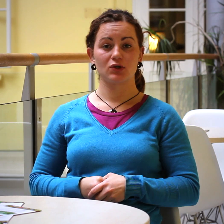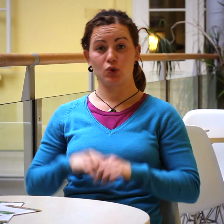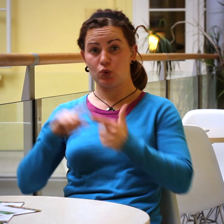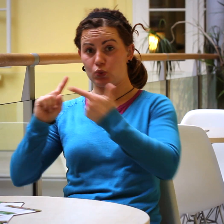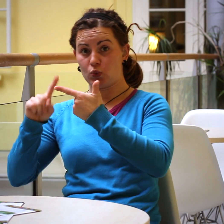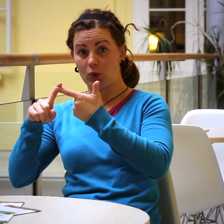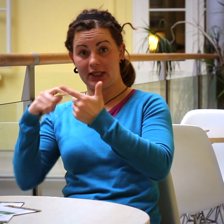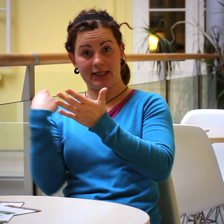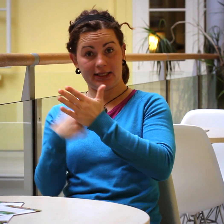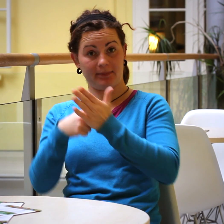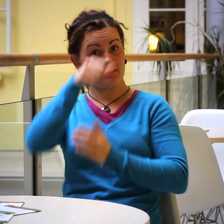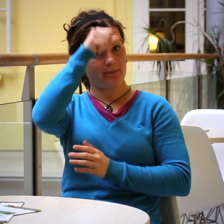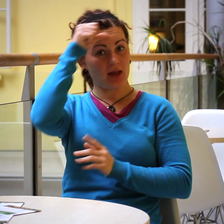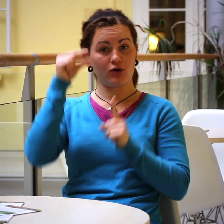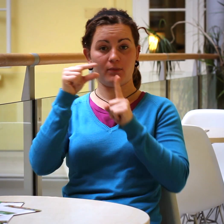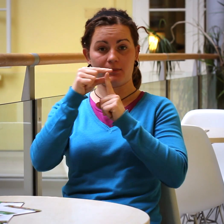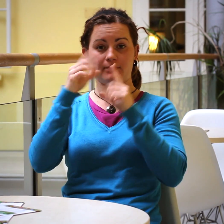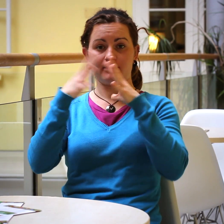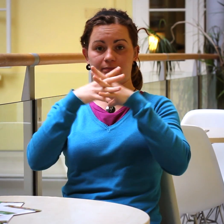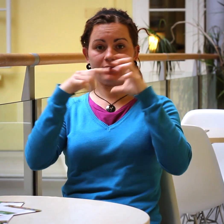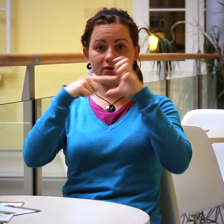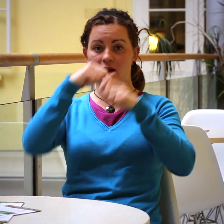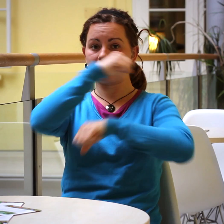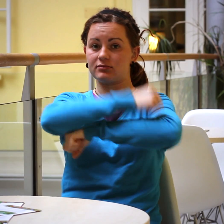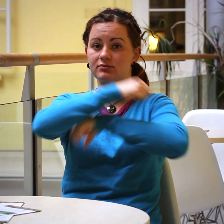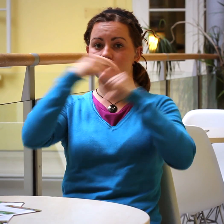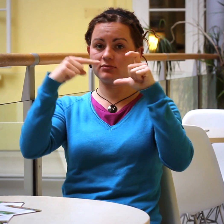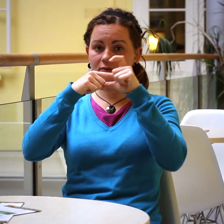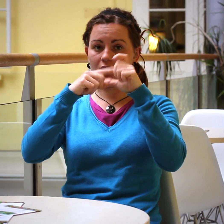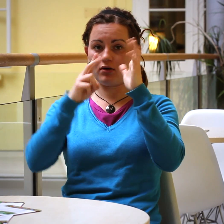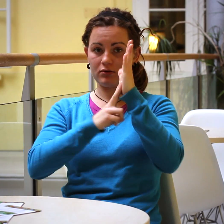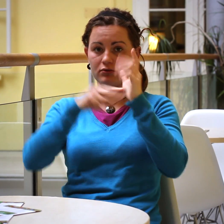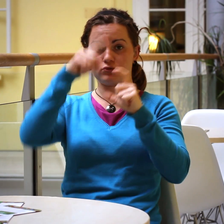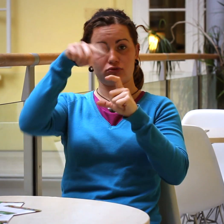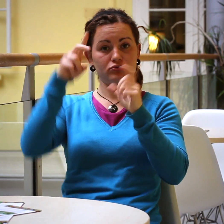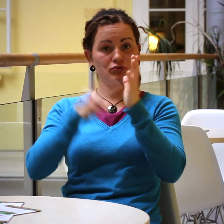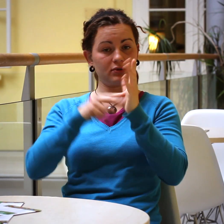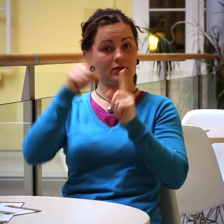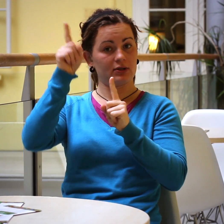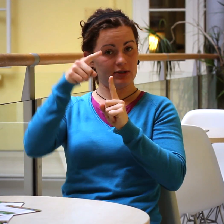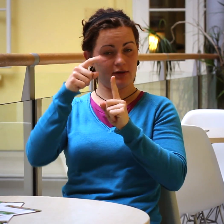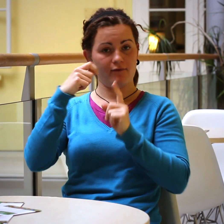Druhý typ výpůjčky se nazývá prezenční výpůjčka,